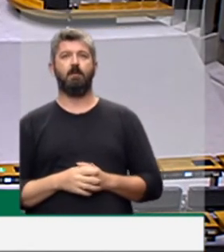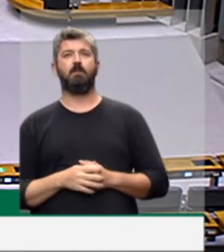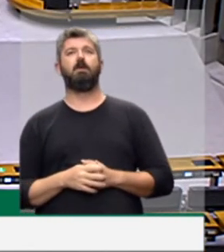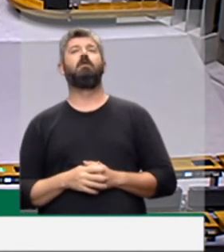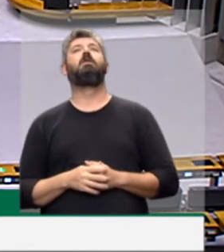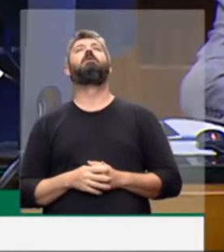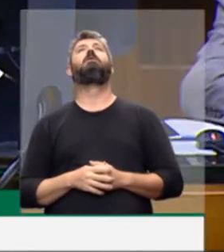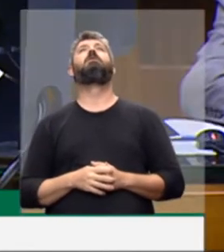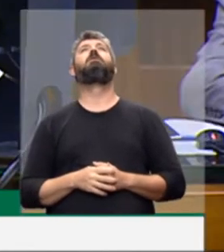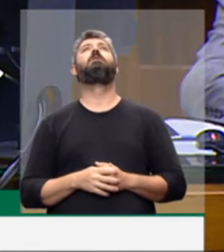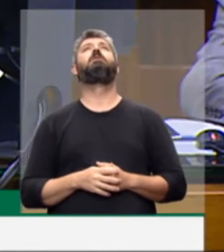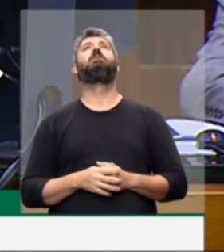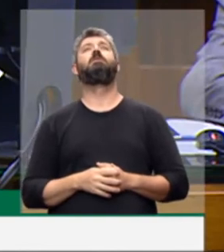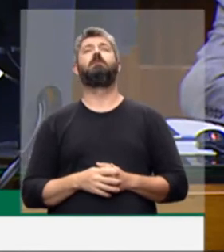DESSA INJUSTIÇA QUE FOI